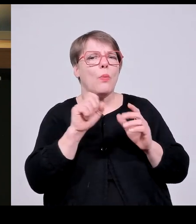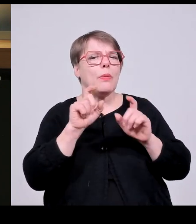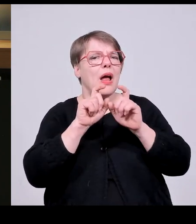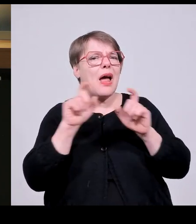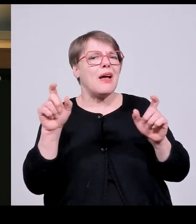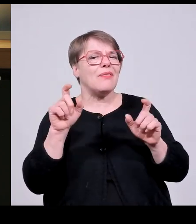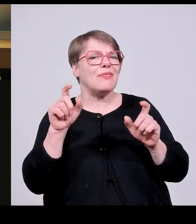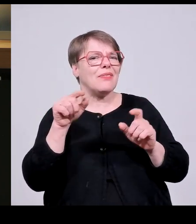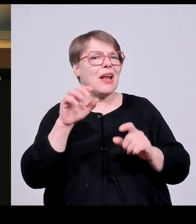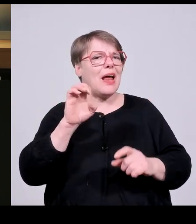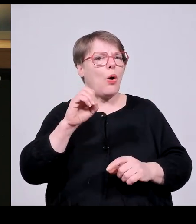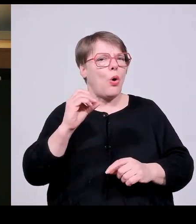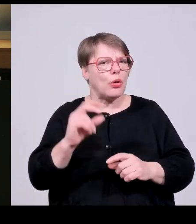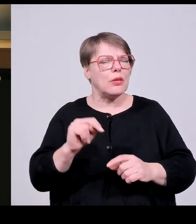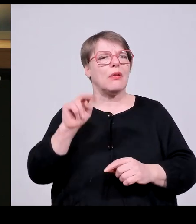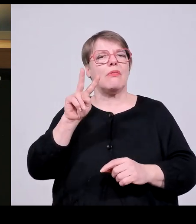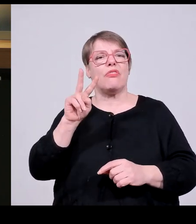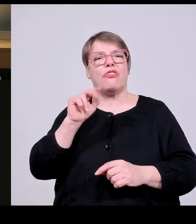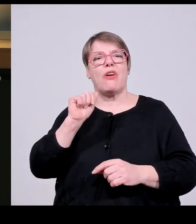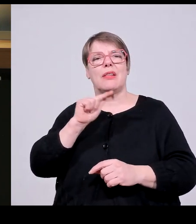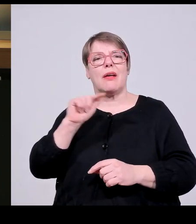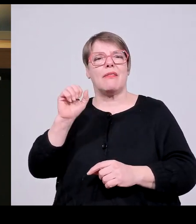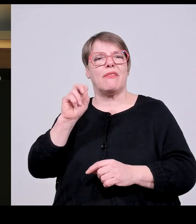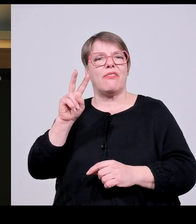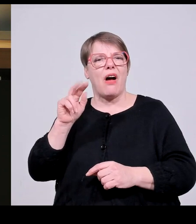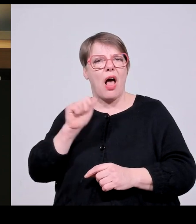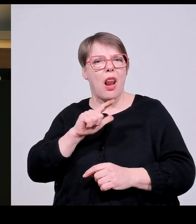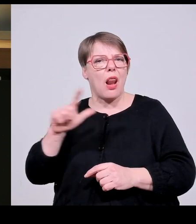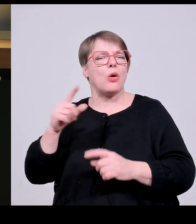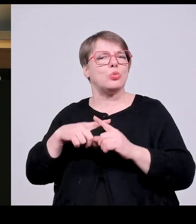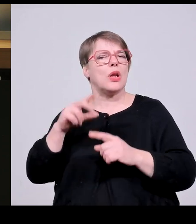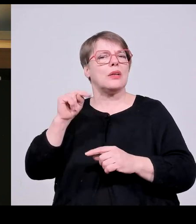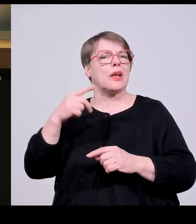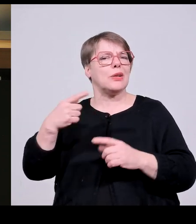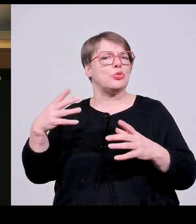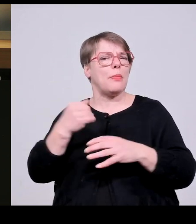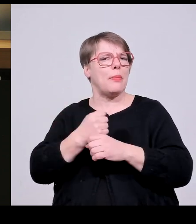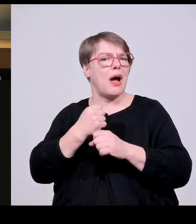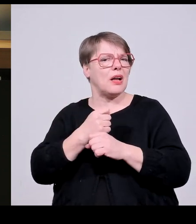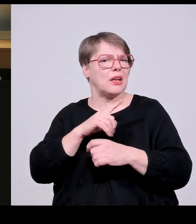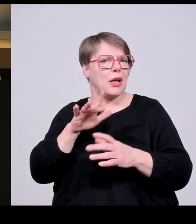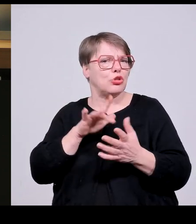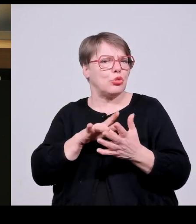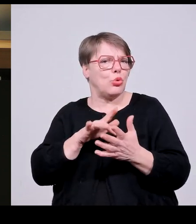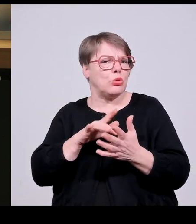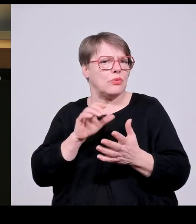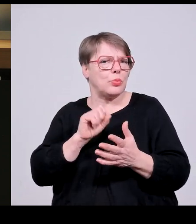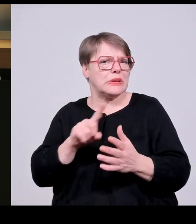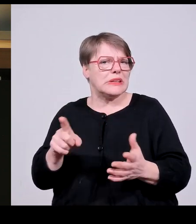Auseinandersetzung der Parteien des Berliner Abgeordnetenhauses sein. Jetzt zwei Wochen vor einer Wiederholungswahl zum